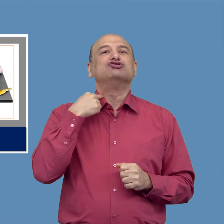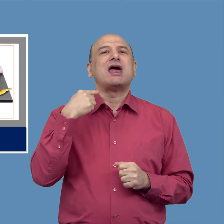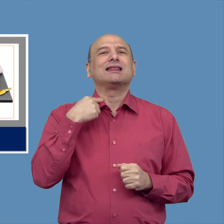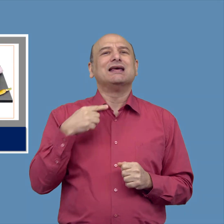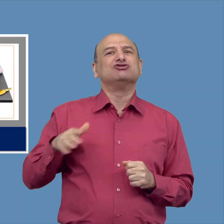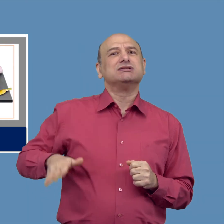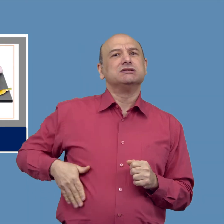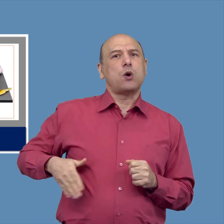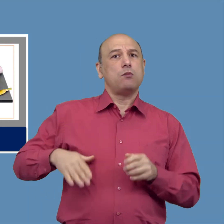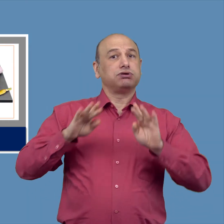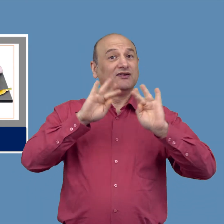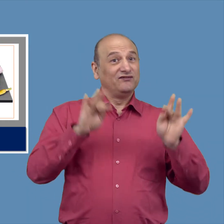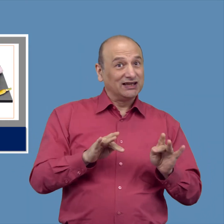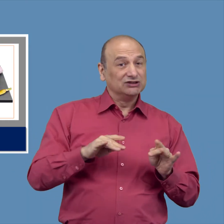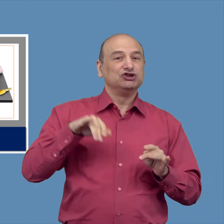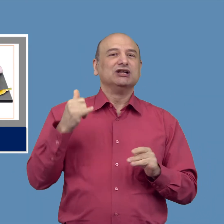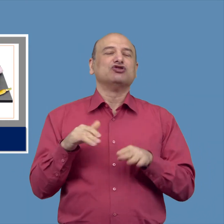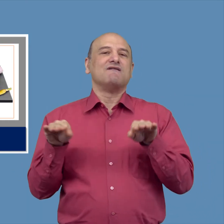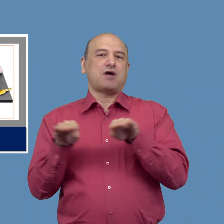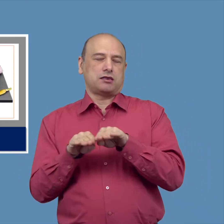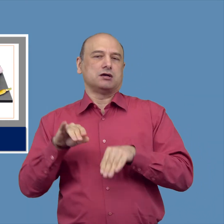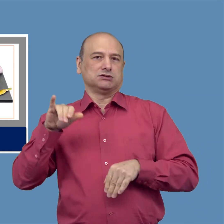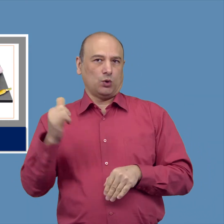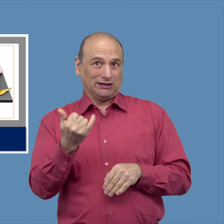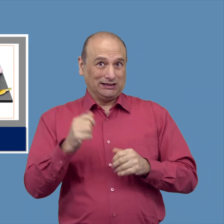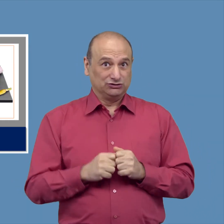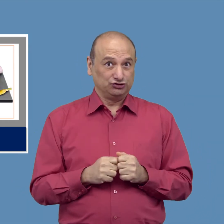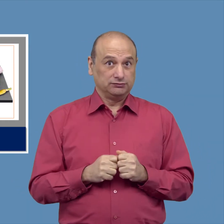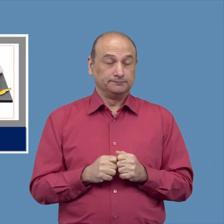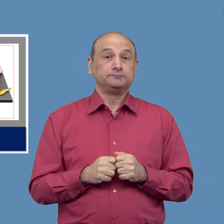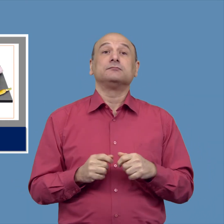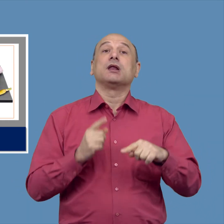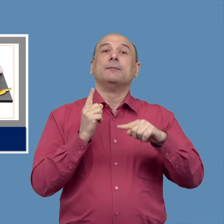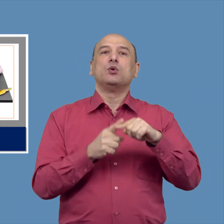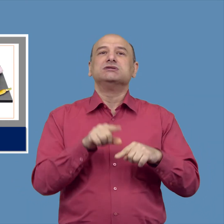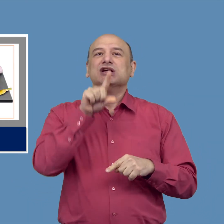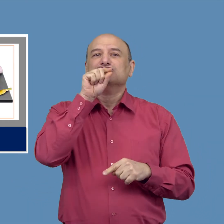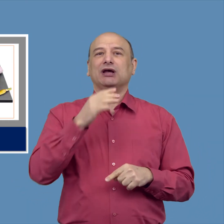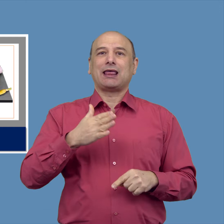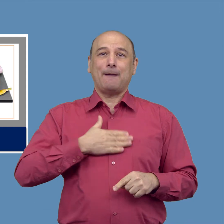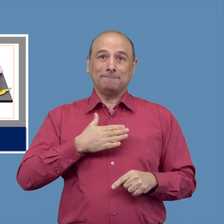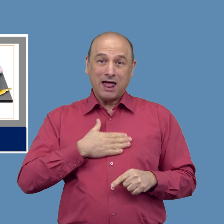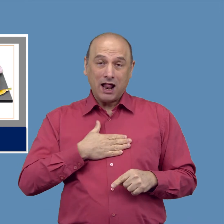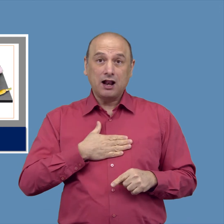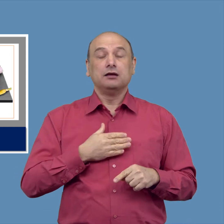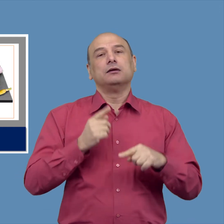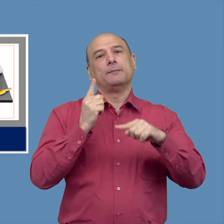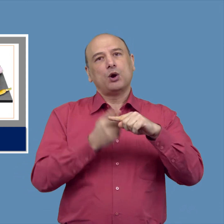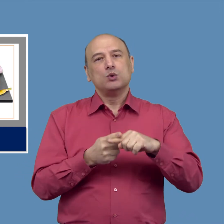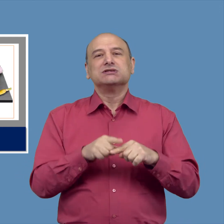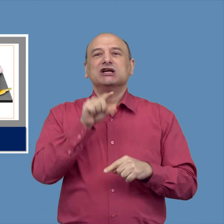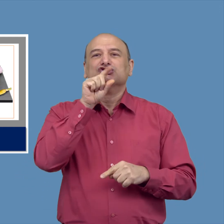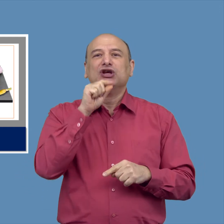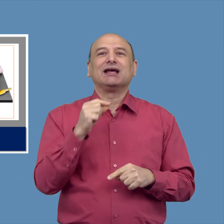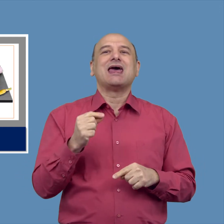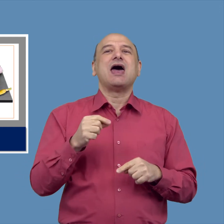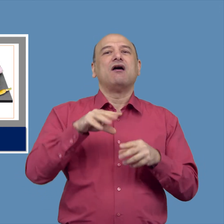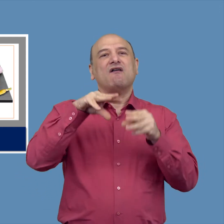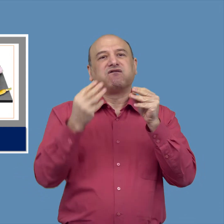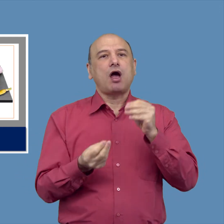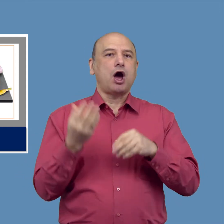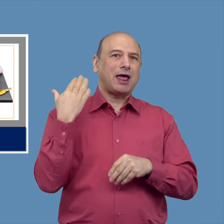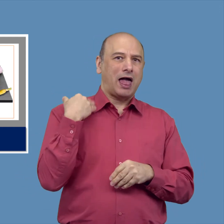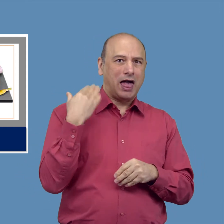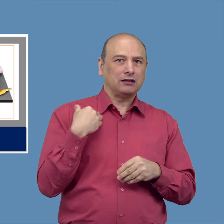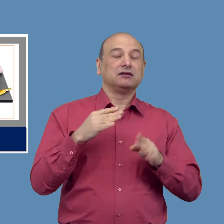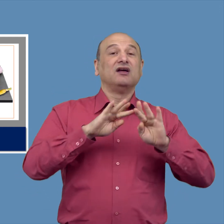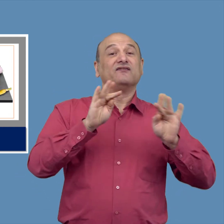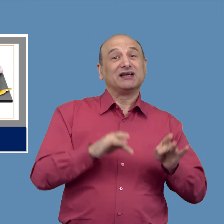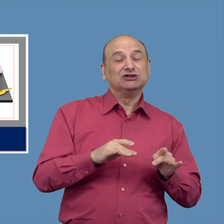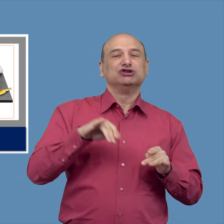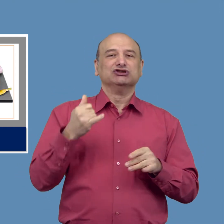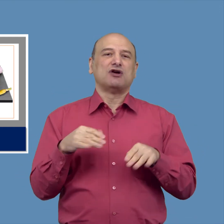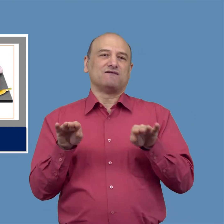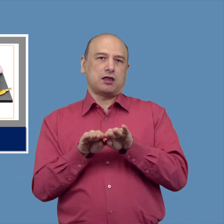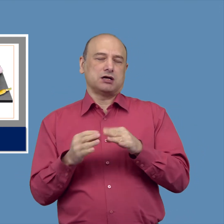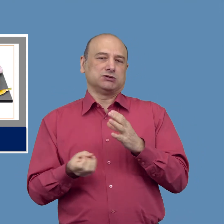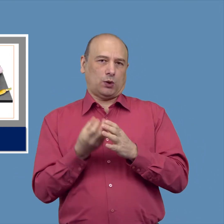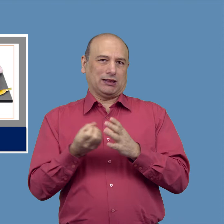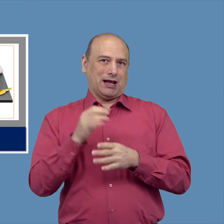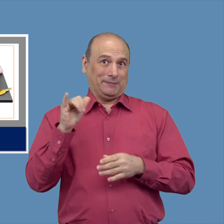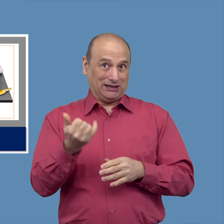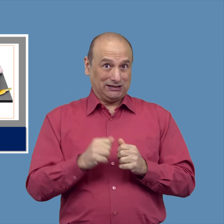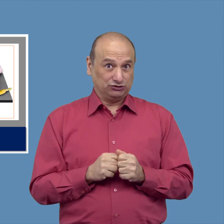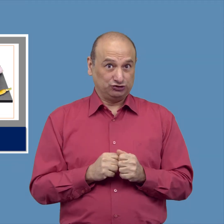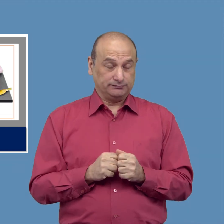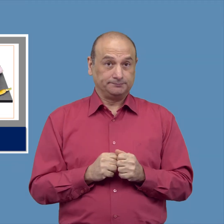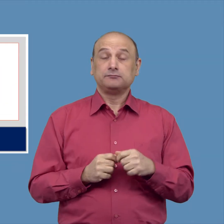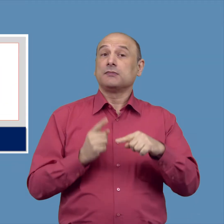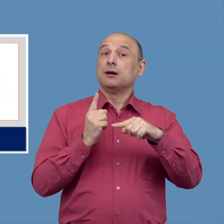sertéscomb (friss és fagyasztott), - csirkemell és csirkefarhát (friss és fagyasztott)